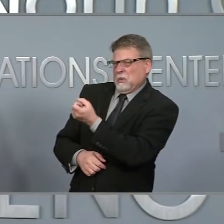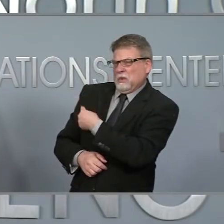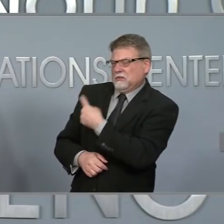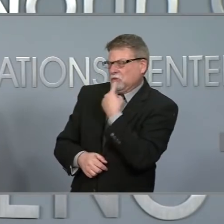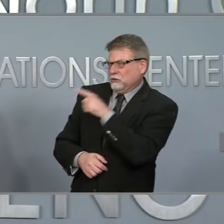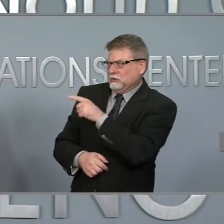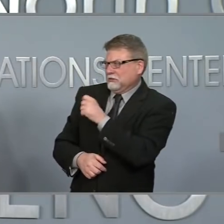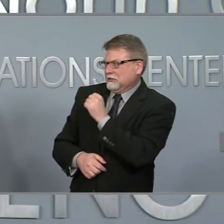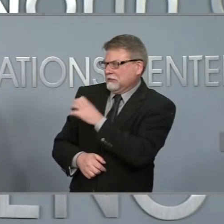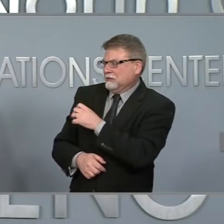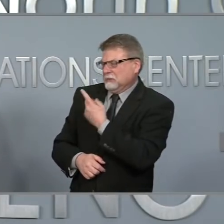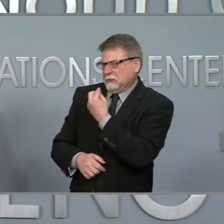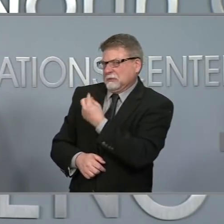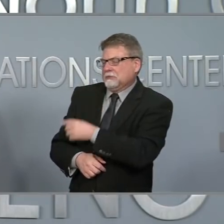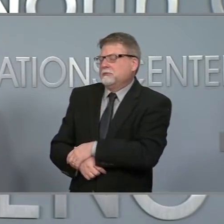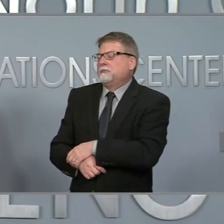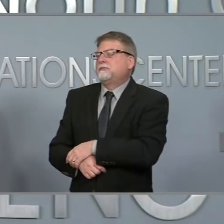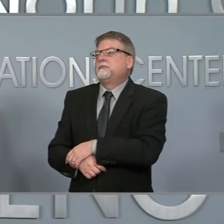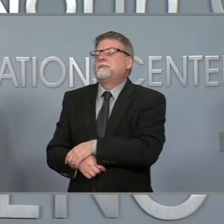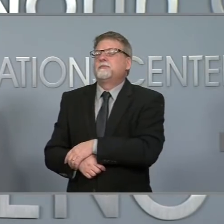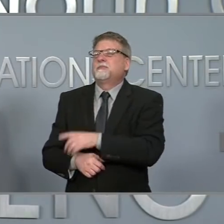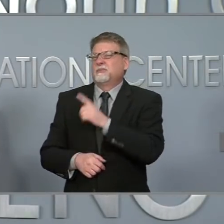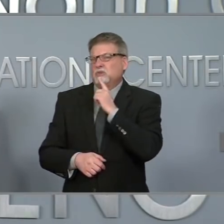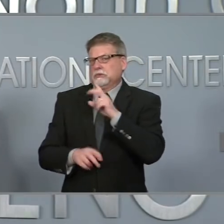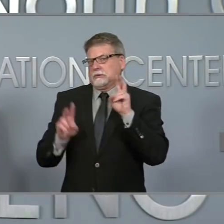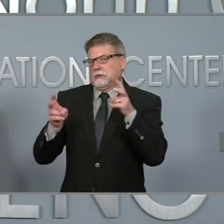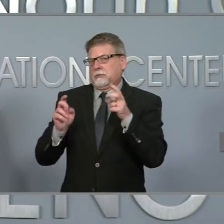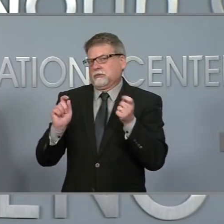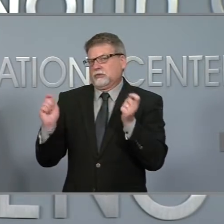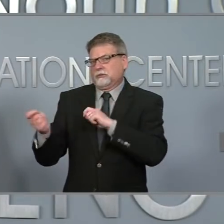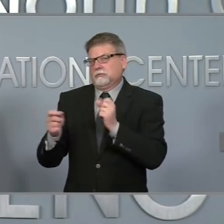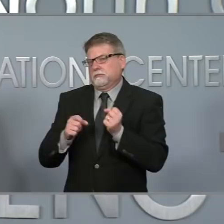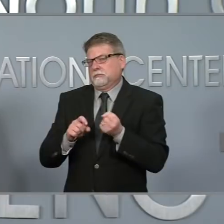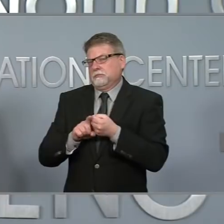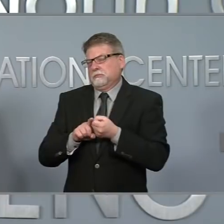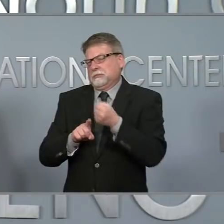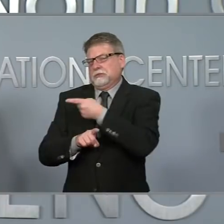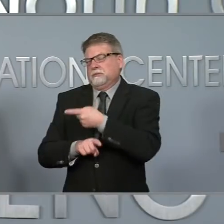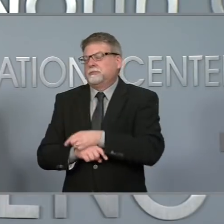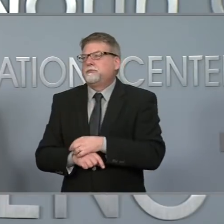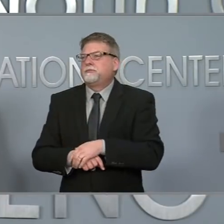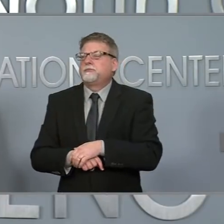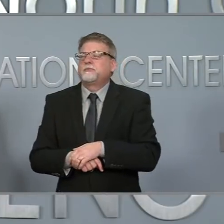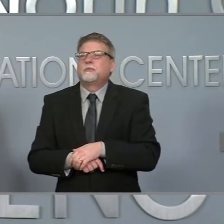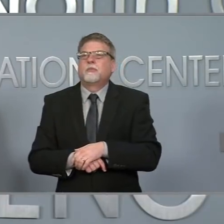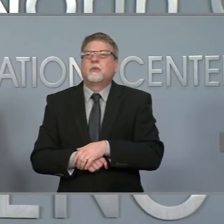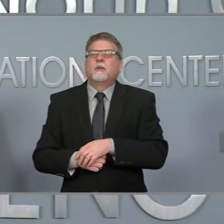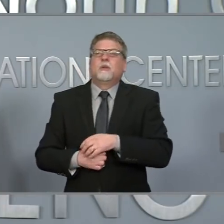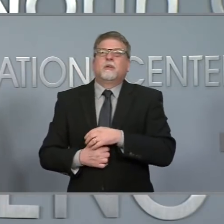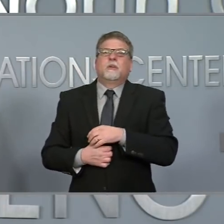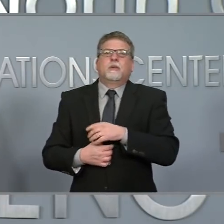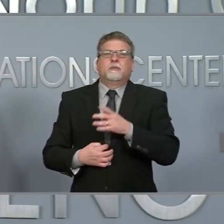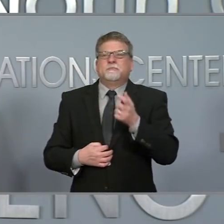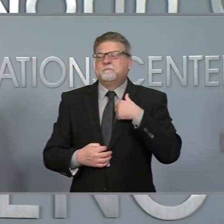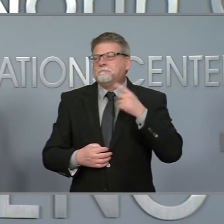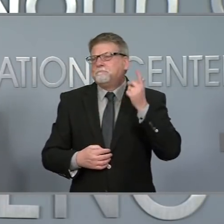de nuestras vías actualizados y puedan tomar estas decisiones, pero como dijo el gobernador